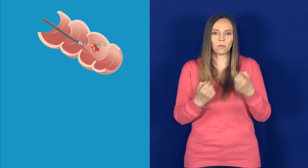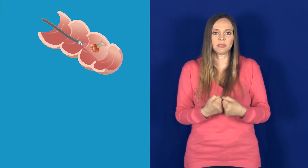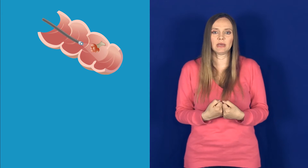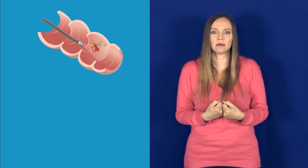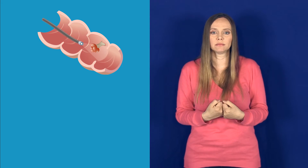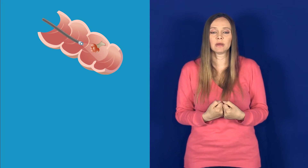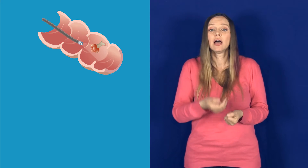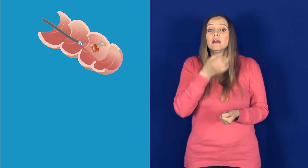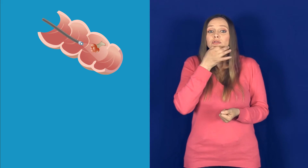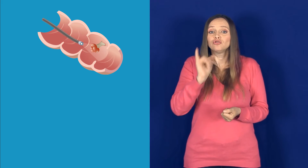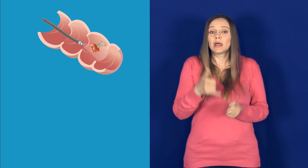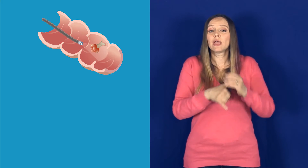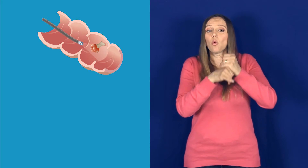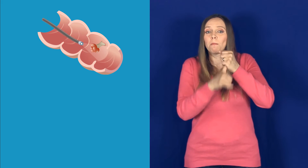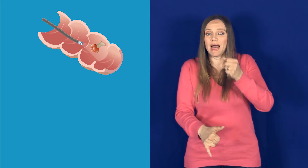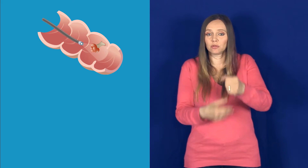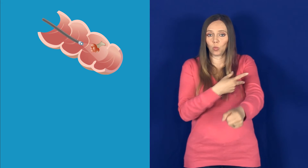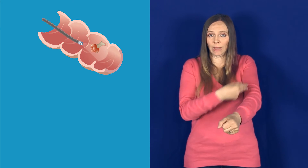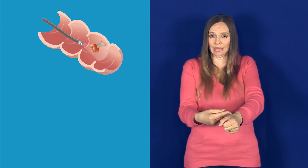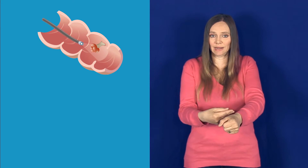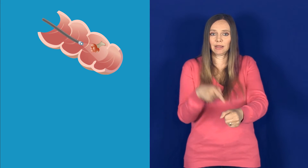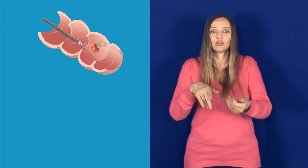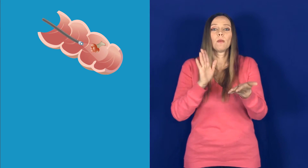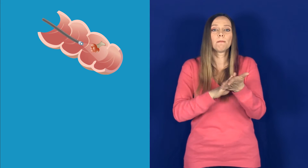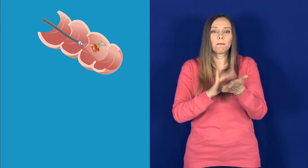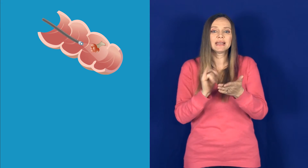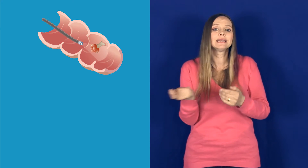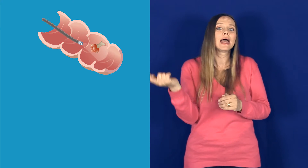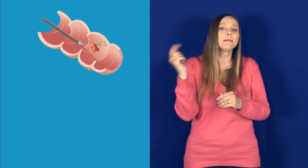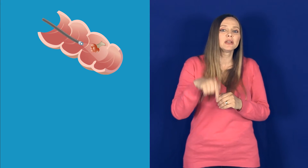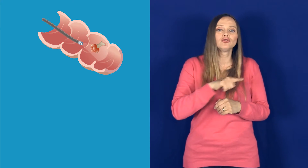Če je v blatu kri to pomeni, da je prišlo do bolezenskih sprememb.